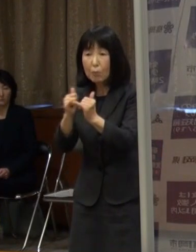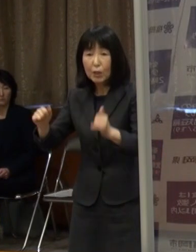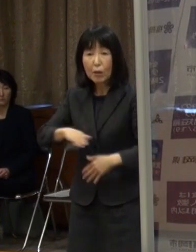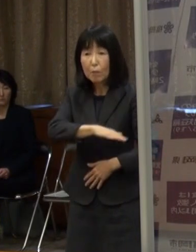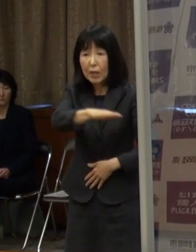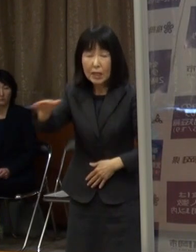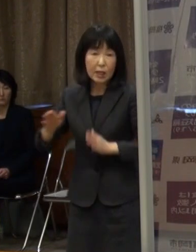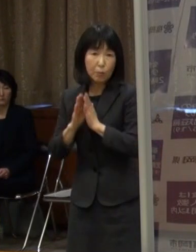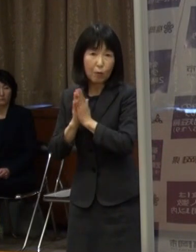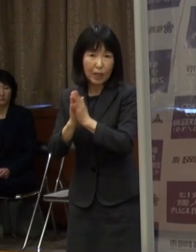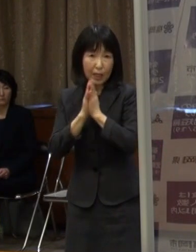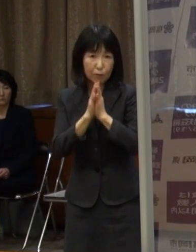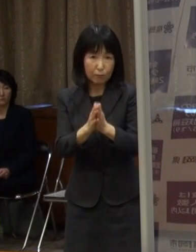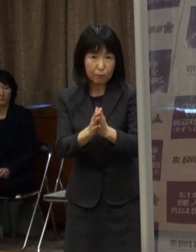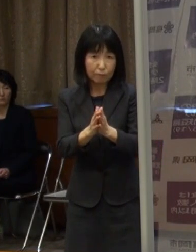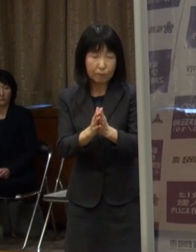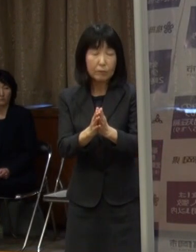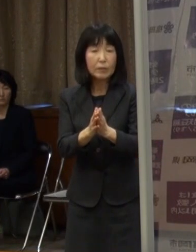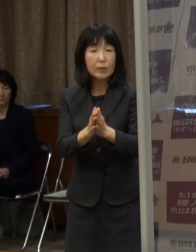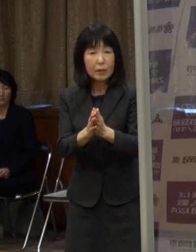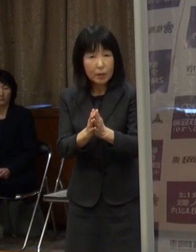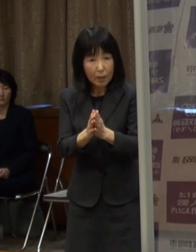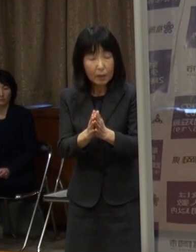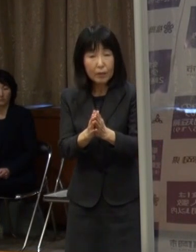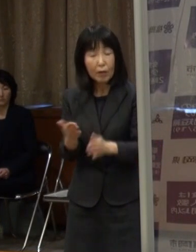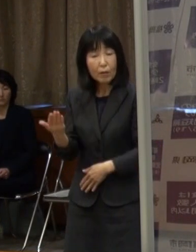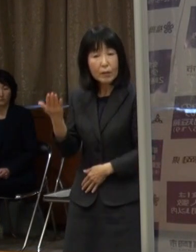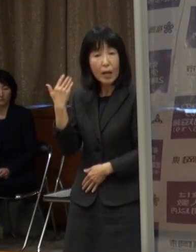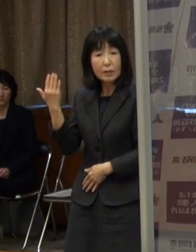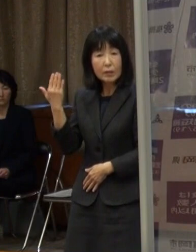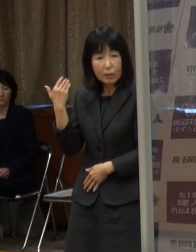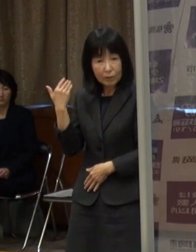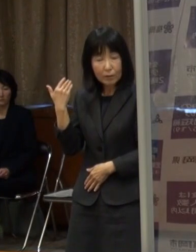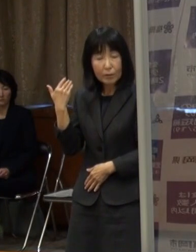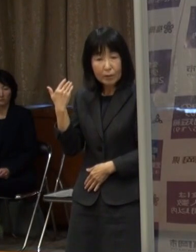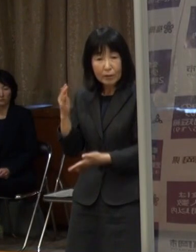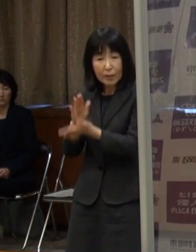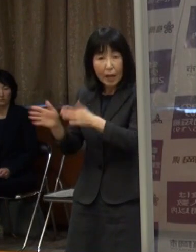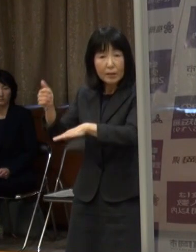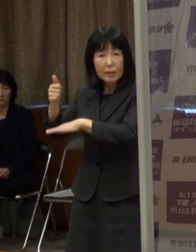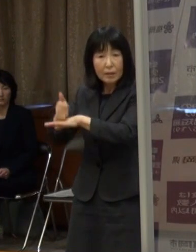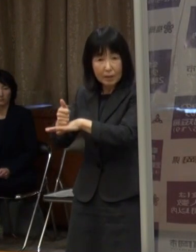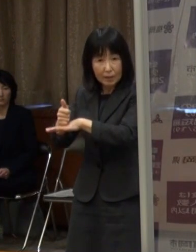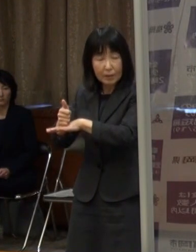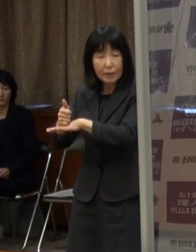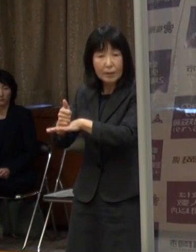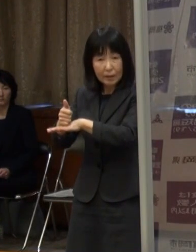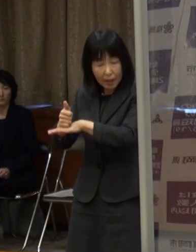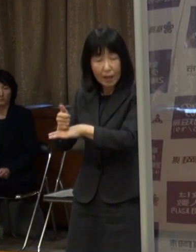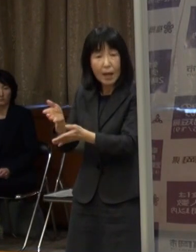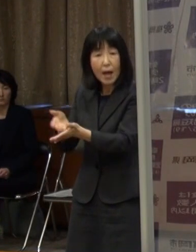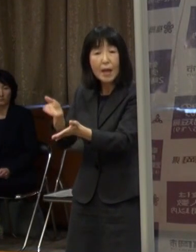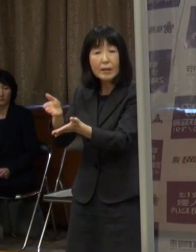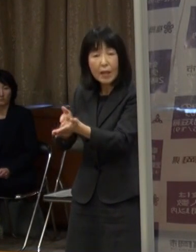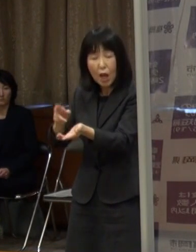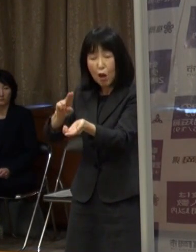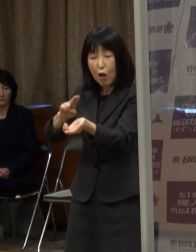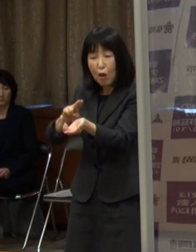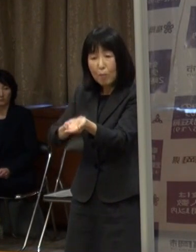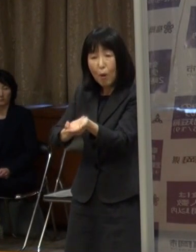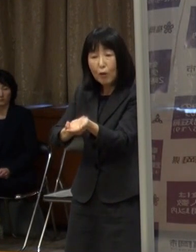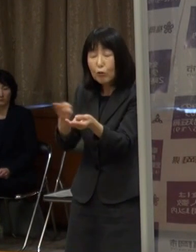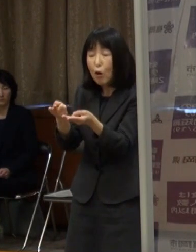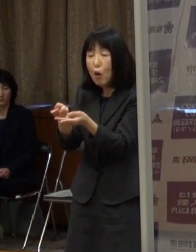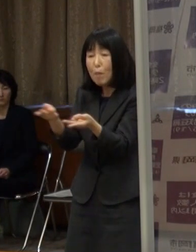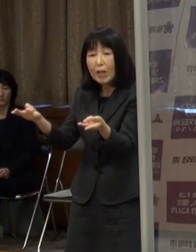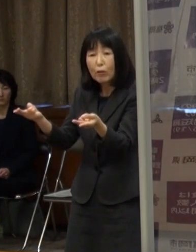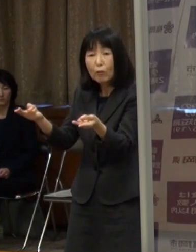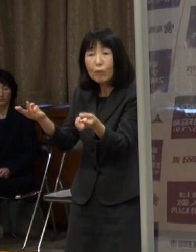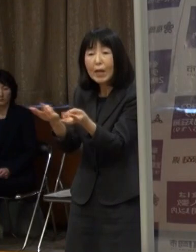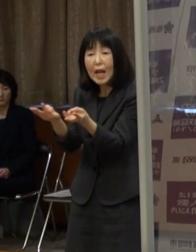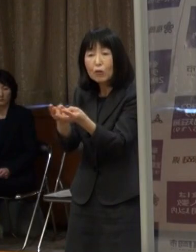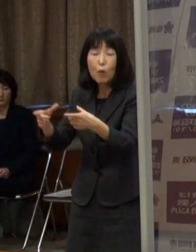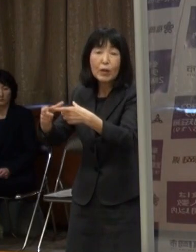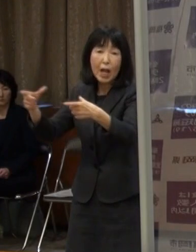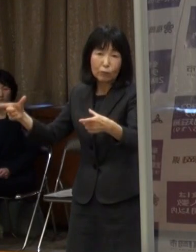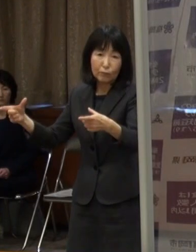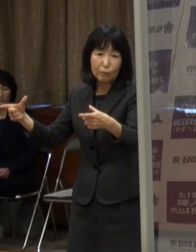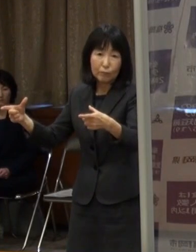一方で 先日知事が音頭をとっていただいて 病院長会議において病床を増やすという方向性を出していただきましたので